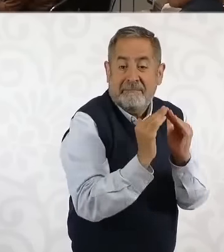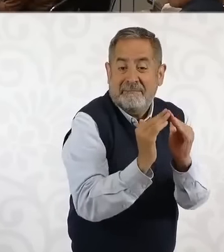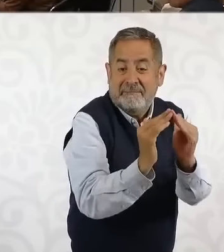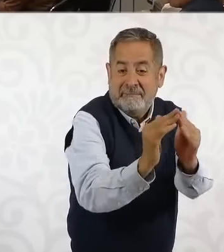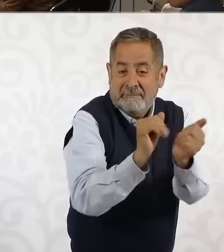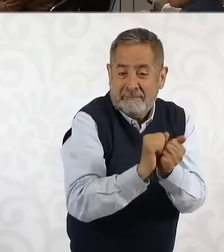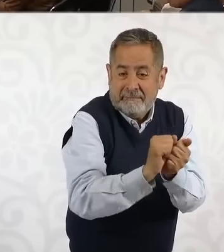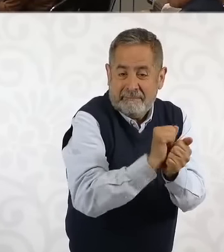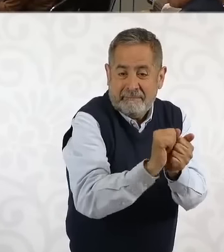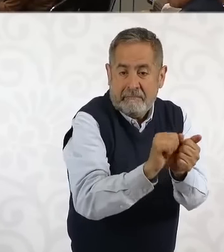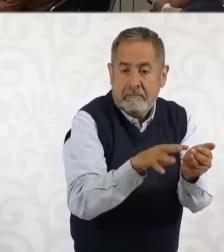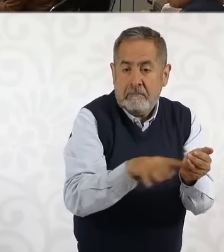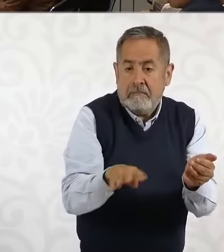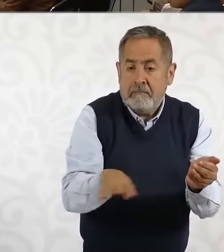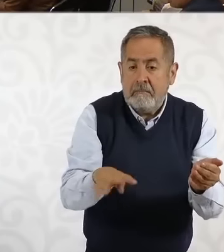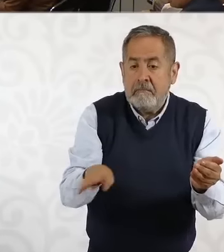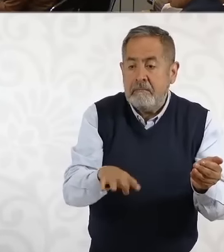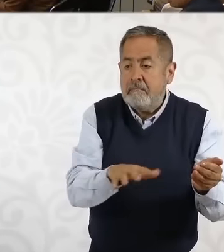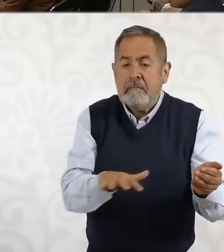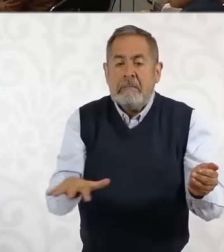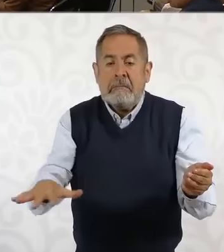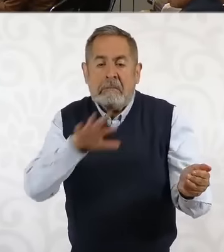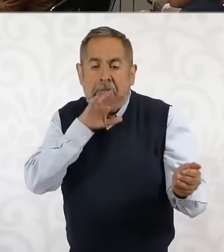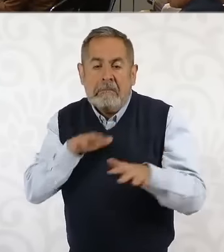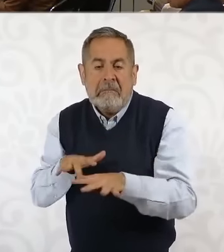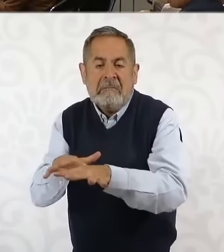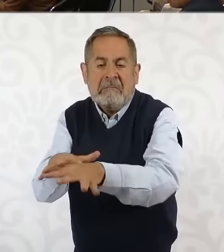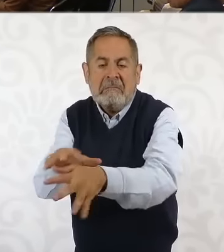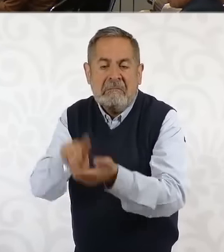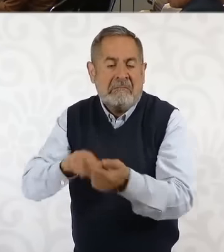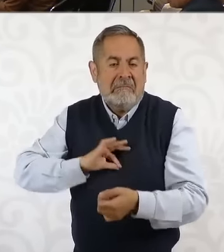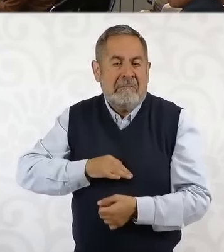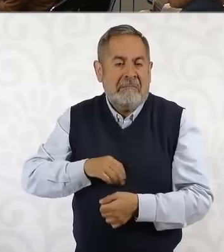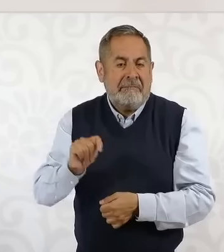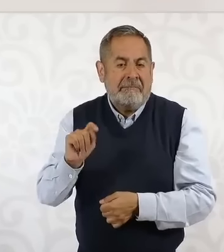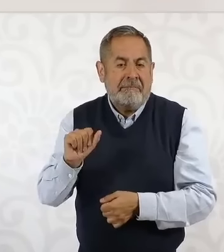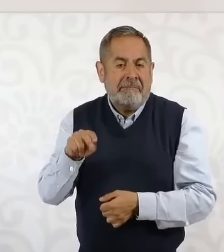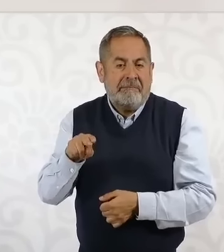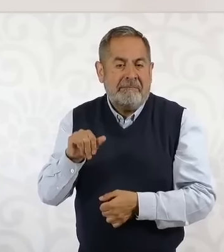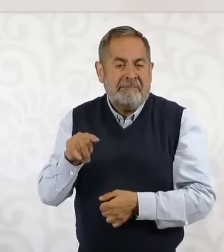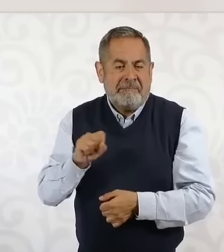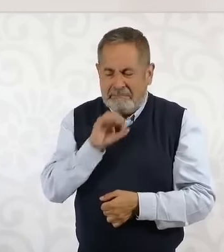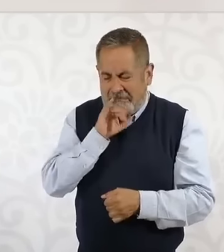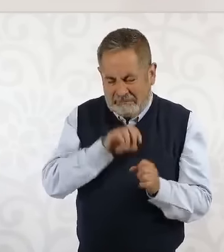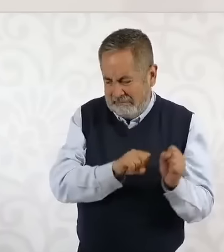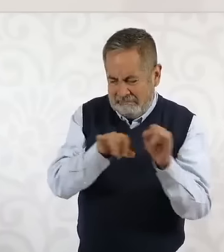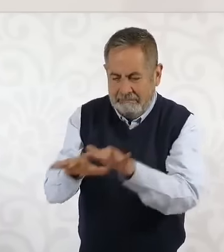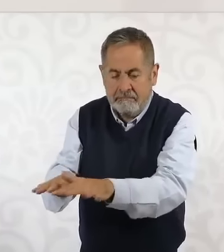los taninos van a dar al río y entonces es muy difícil a realmente, o sea, que esas descargas